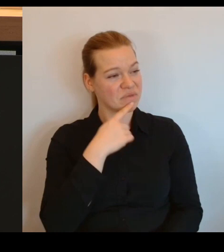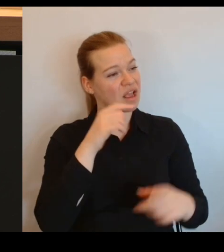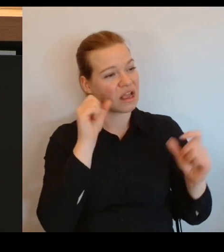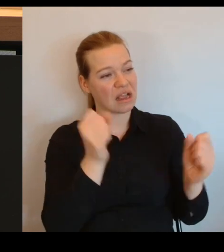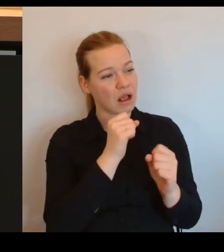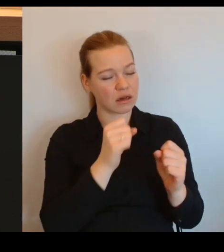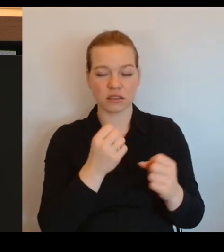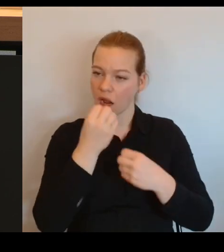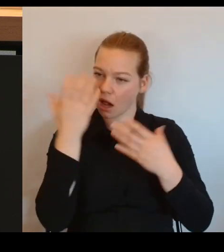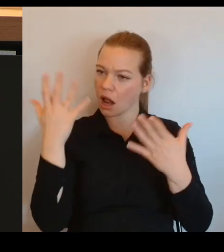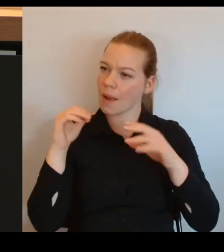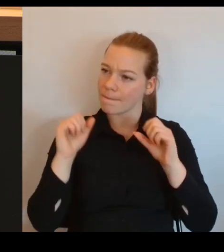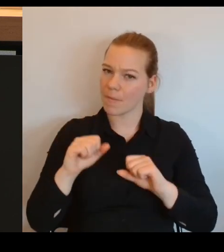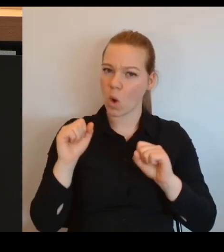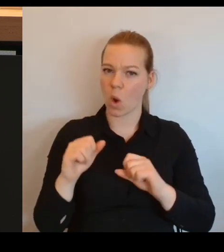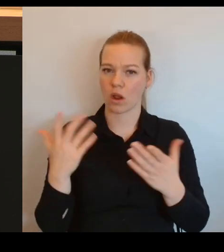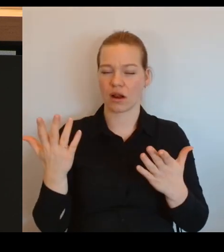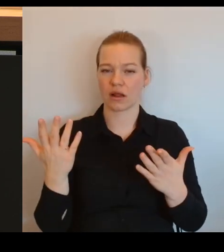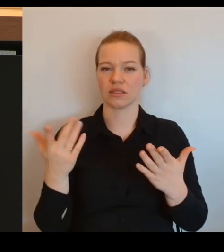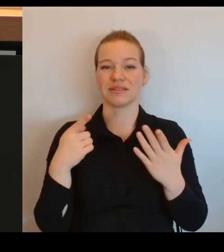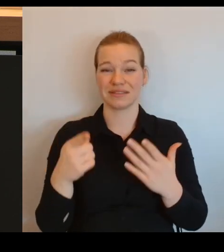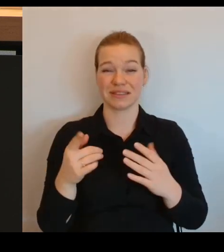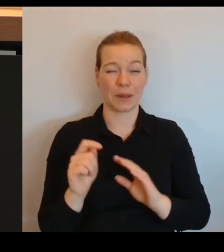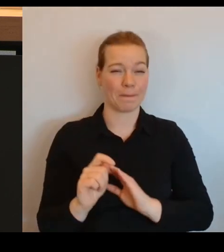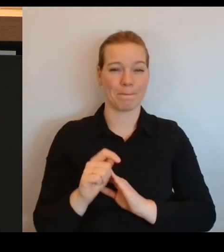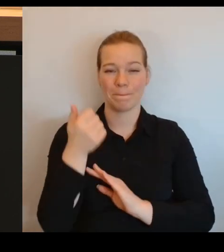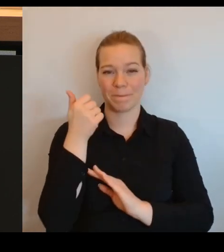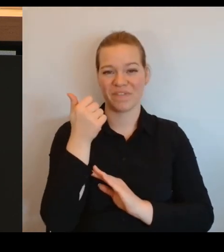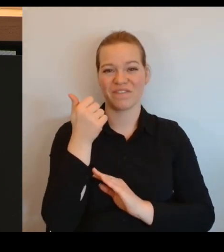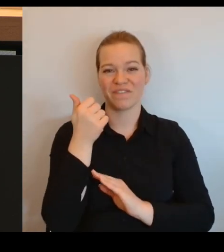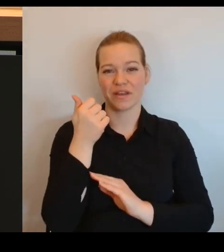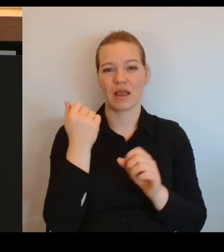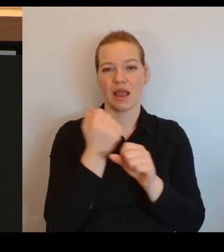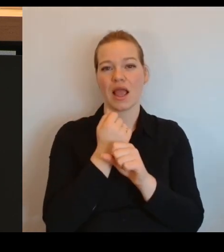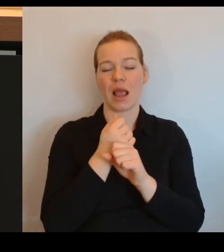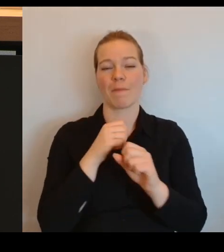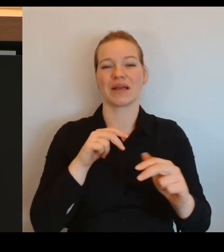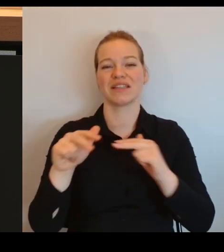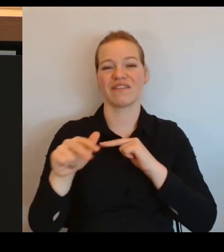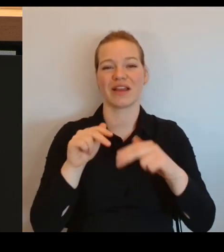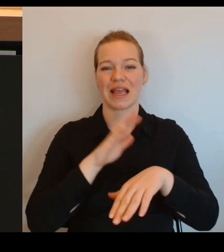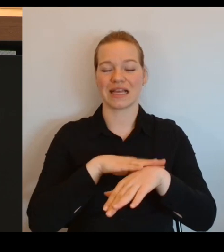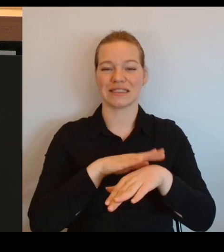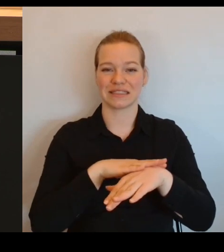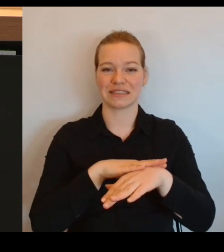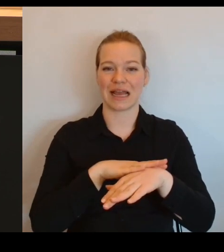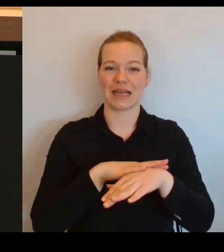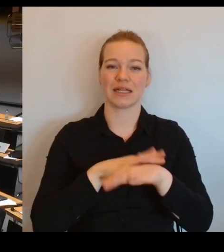Nahverkehr tatsächlich Priorität einräumen, statt ihn auszubremsen. Herr Melzer